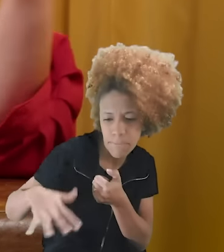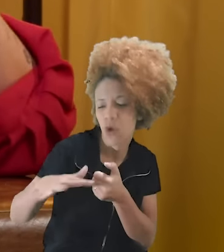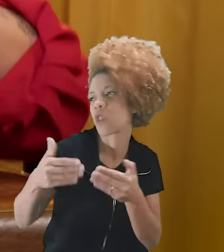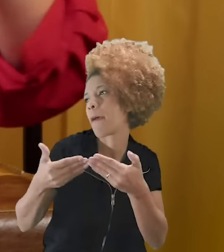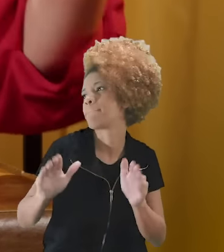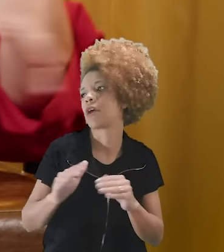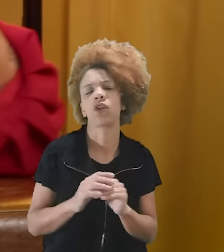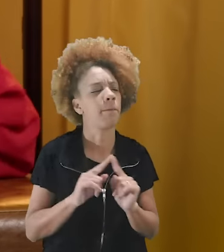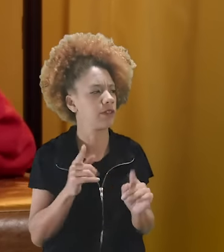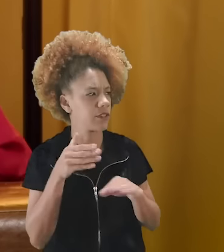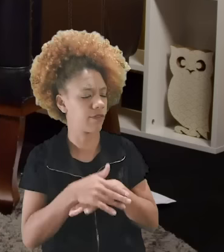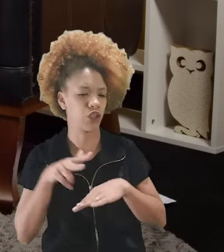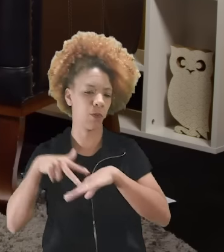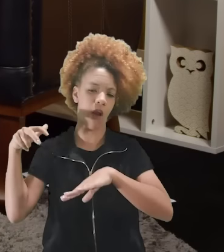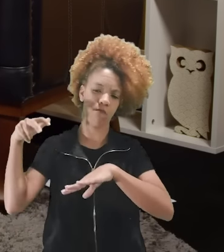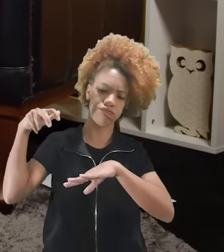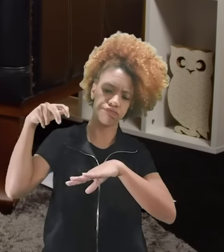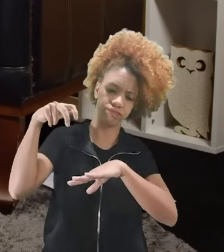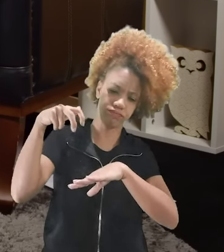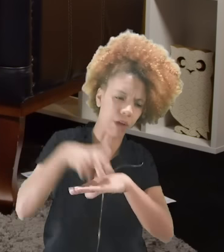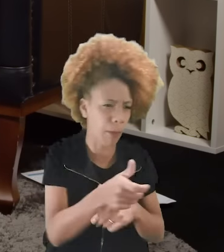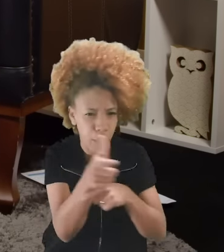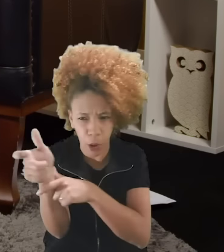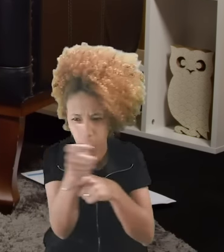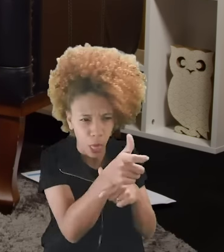mundo em campo aberto free Fire é aquele que você vai caindo aí Kai tem que sair dando tiro em todo